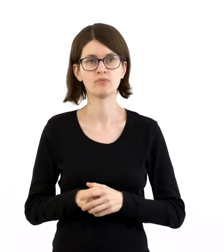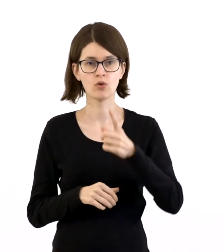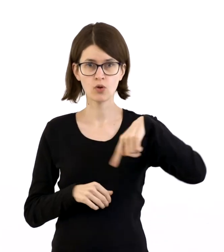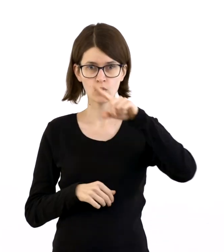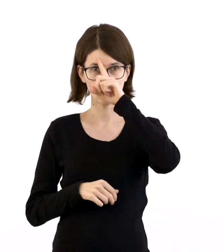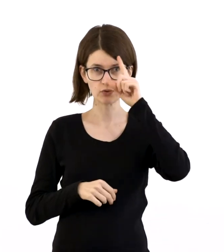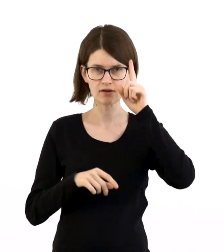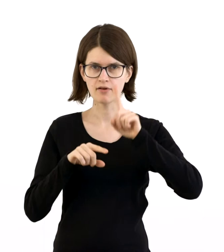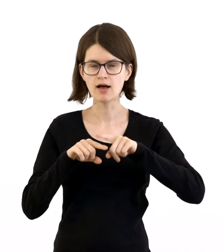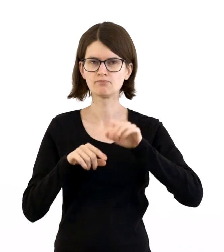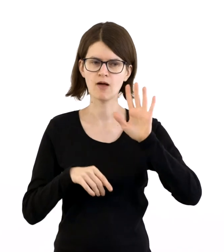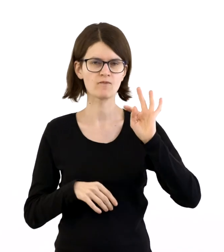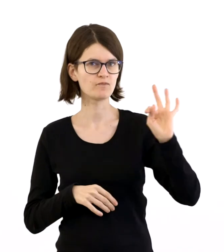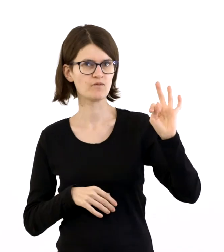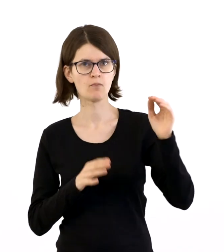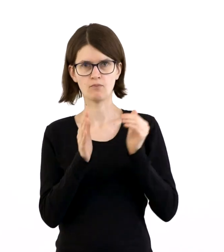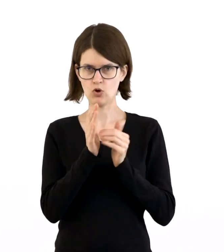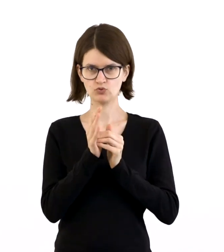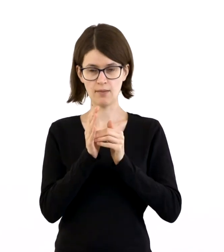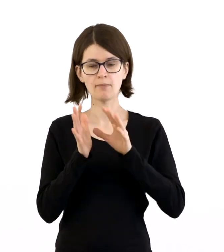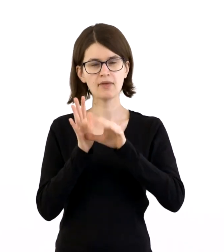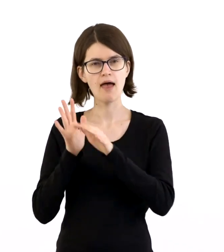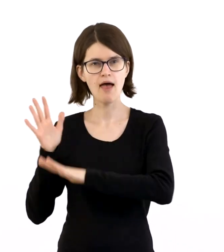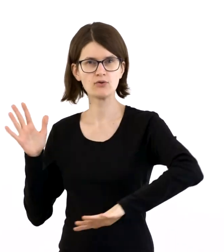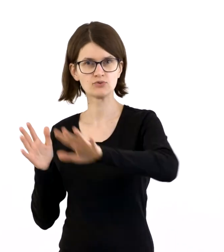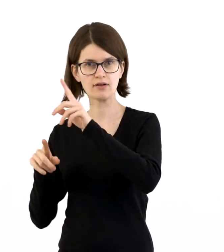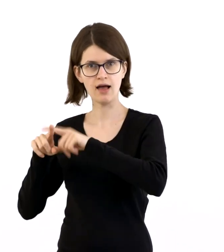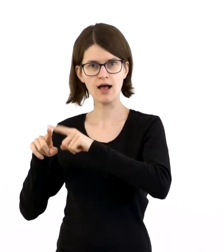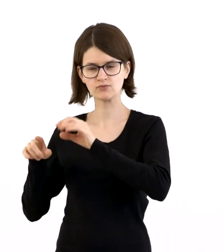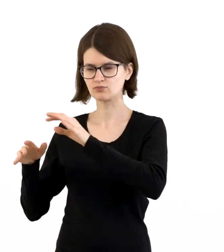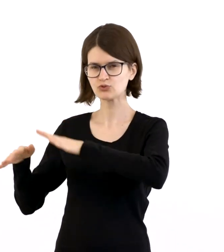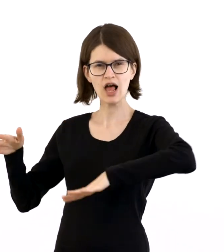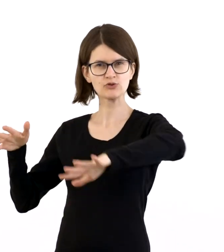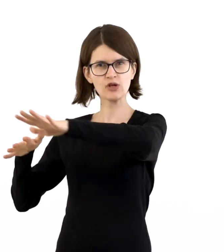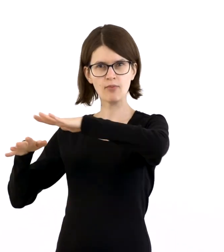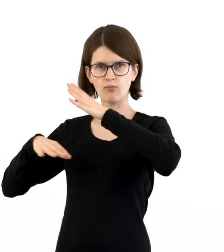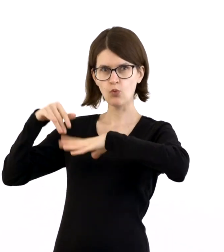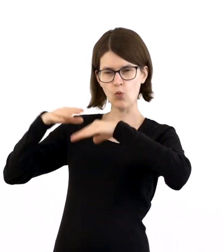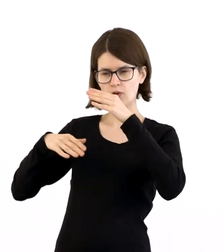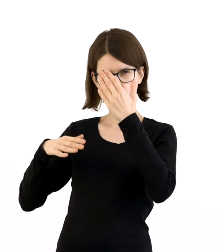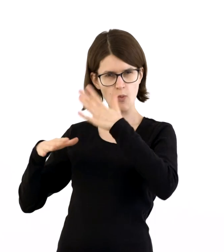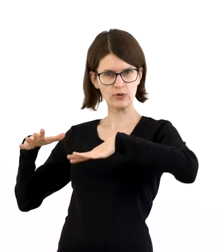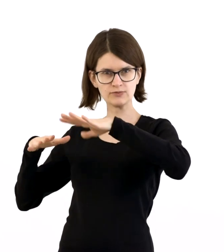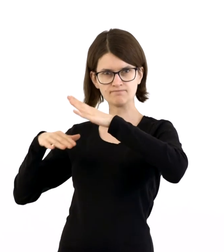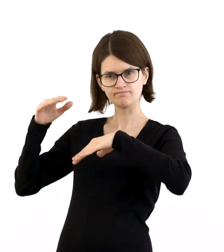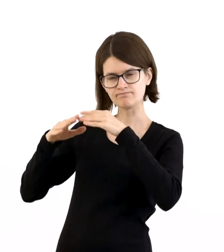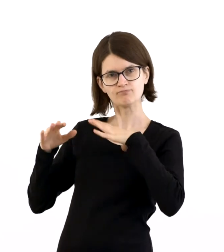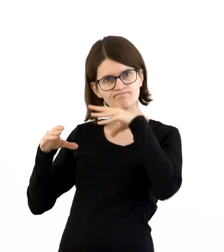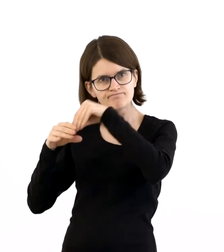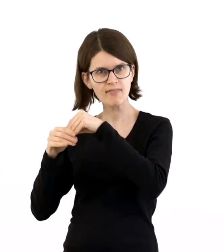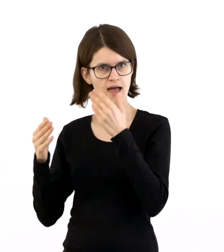Zaspokajała potrzeby estetyczne Greków w przestrzeni publicznej miast greckich.